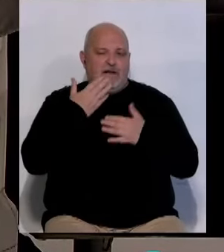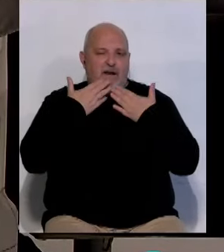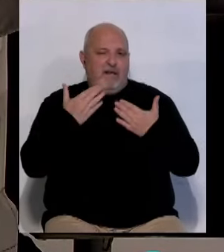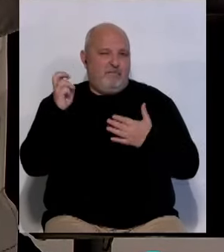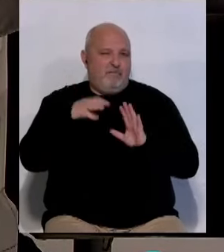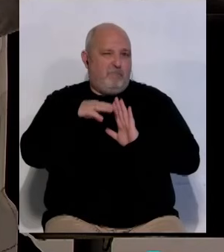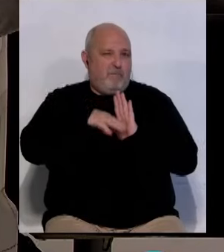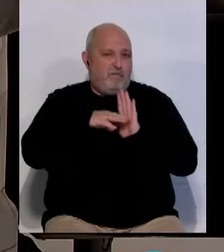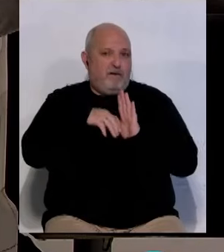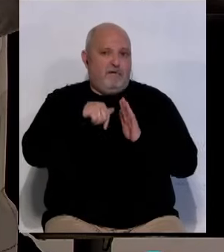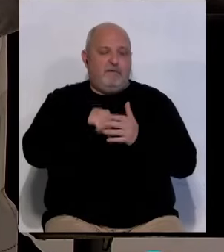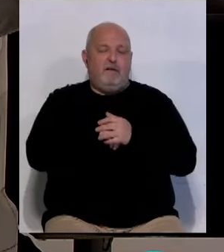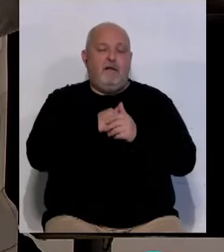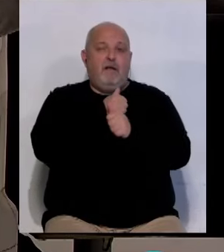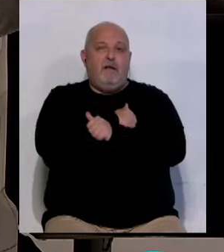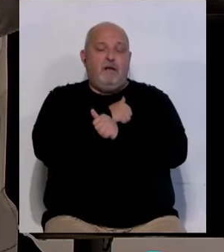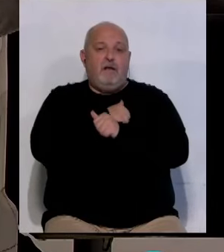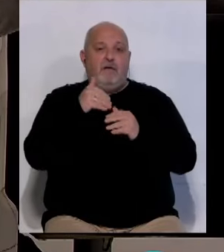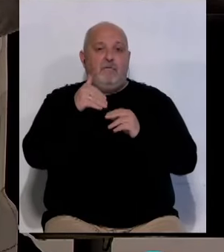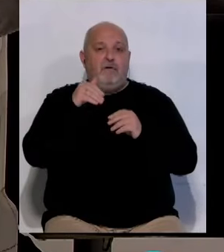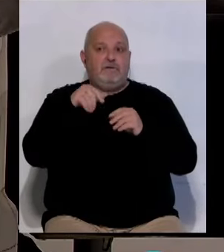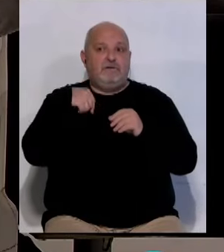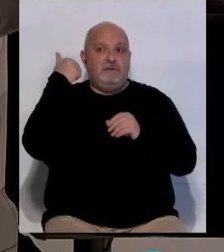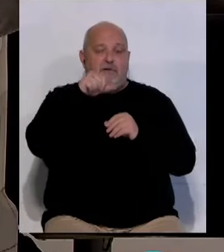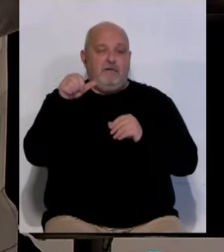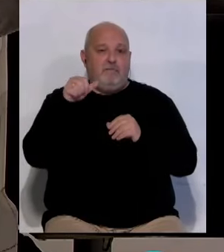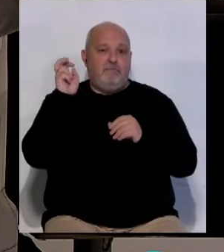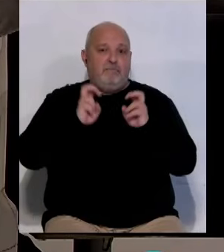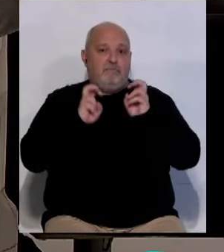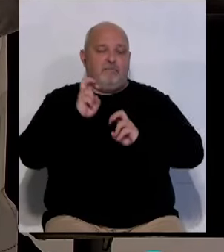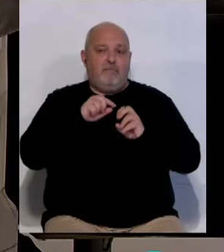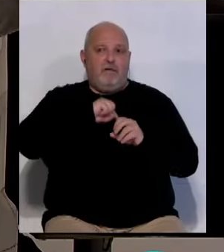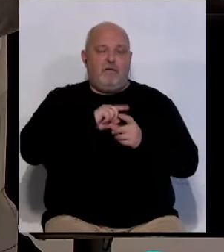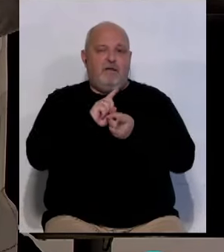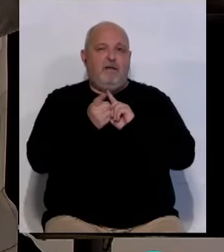habernos acompañado Espero que en las próximas semanas cuando vengáis lo hagáis con a ver si